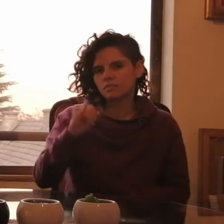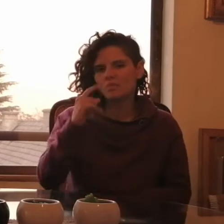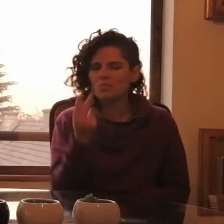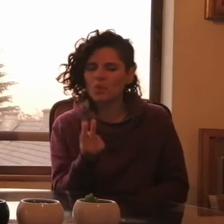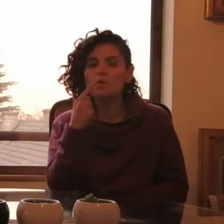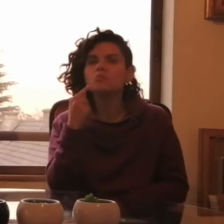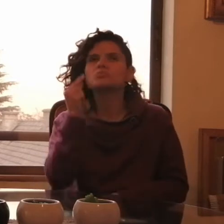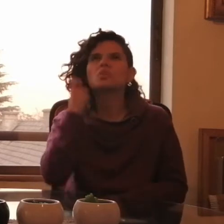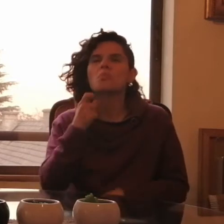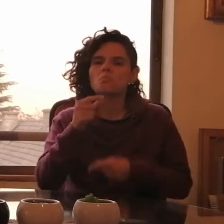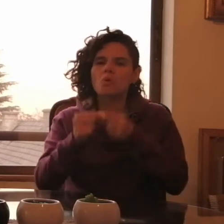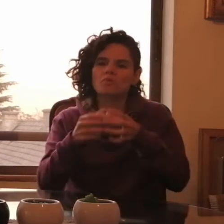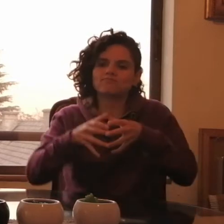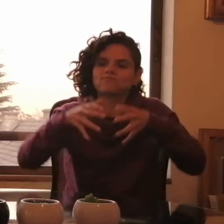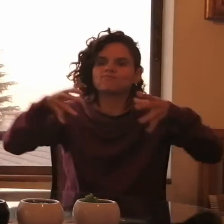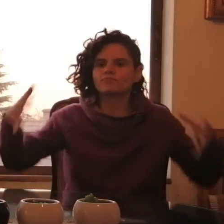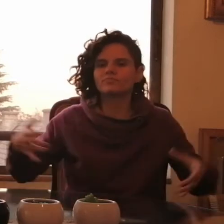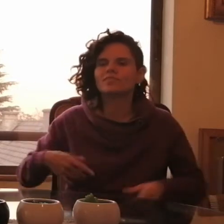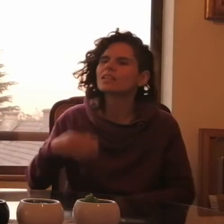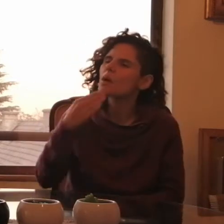De repente puede ser porque el campo laboral está como